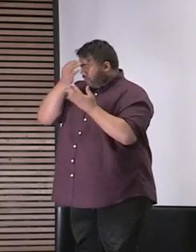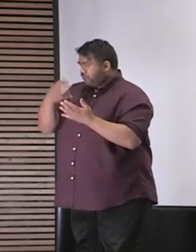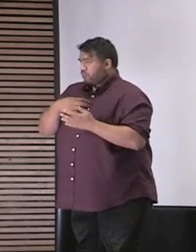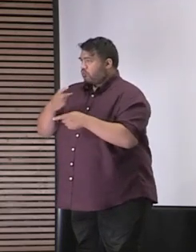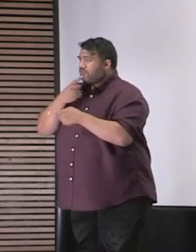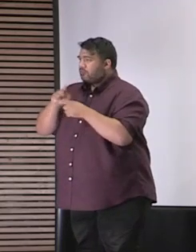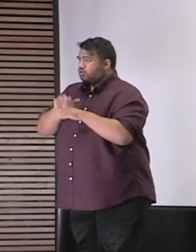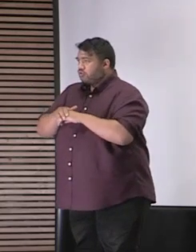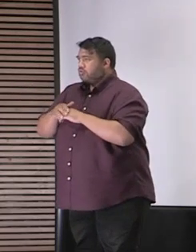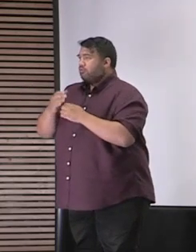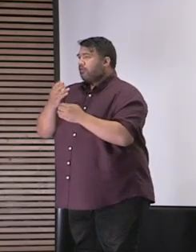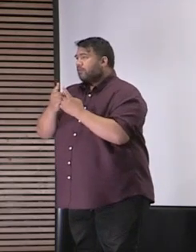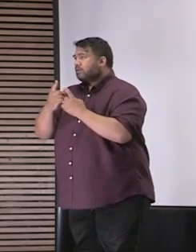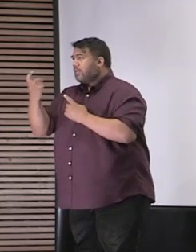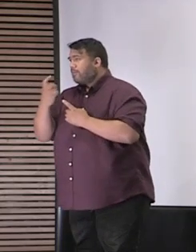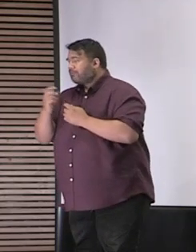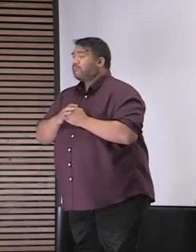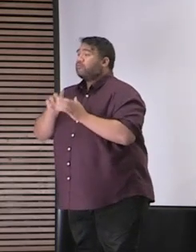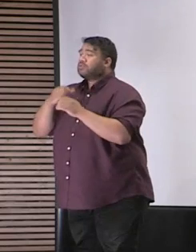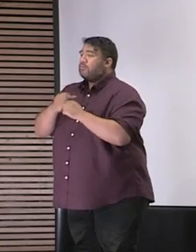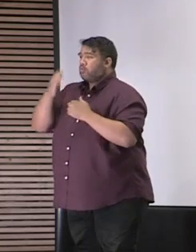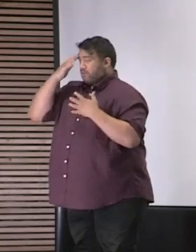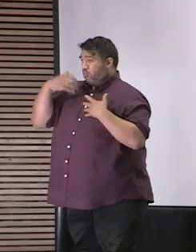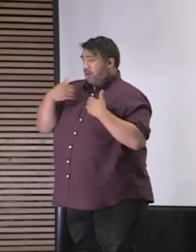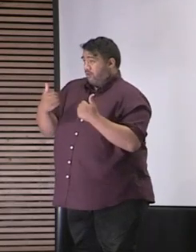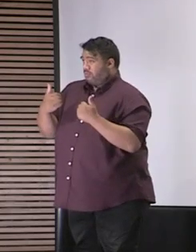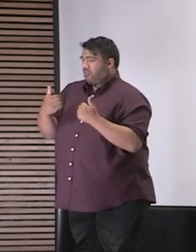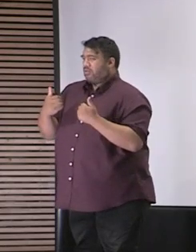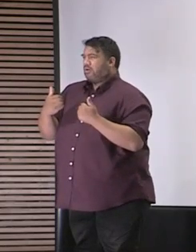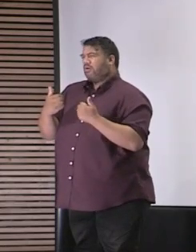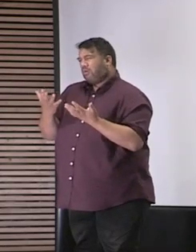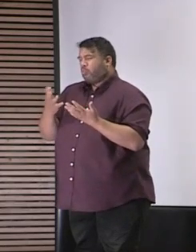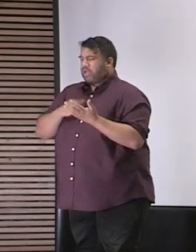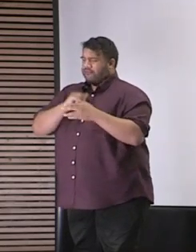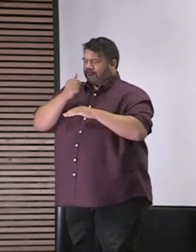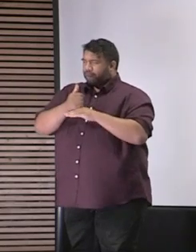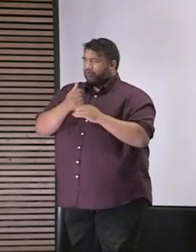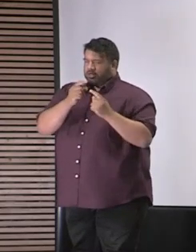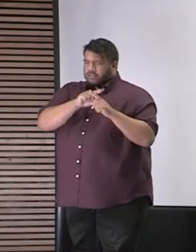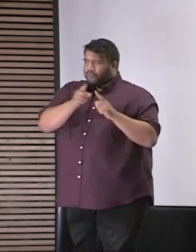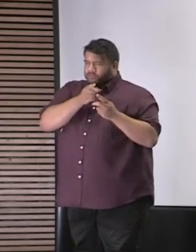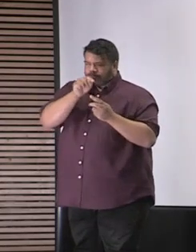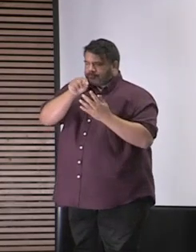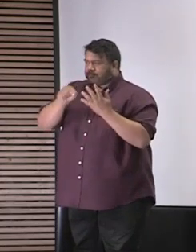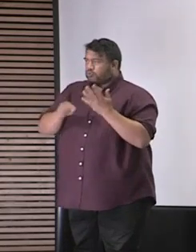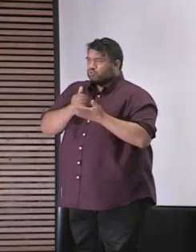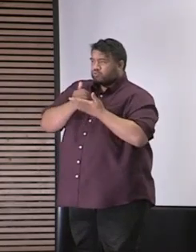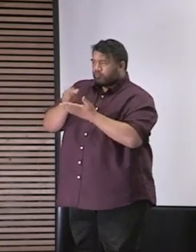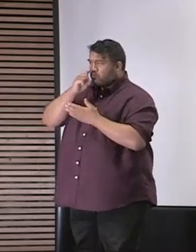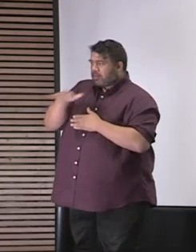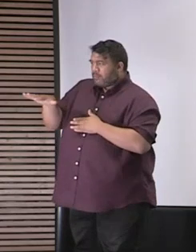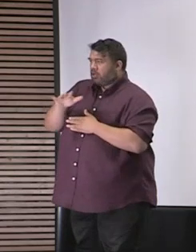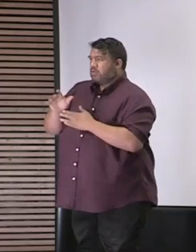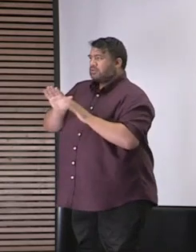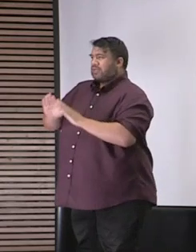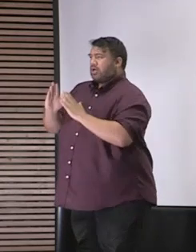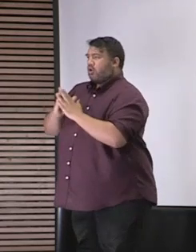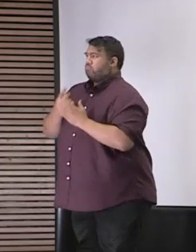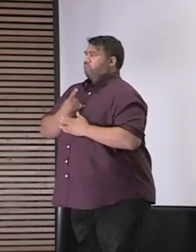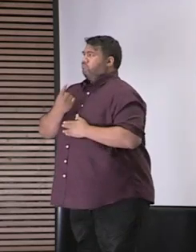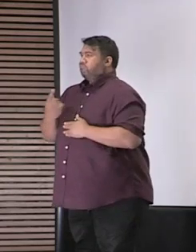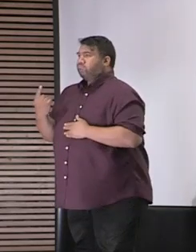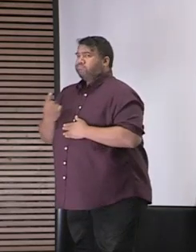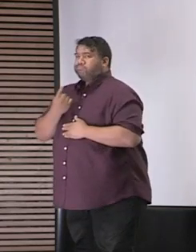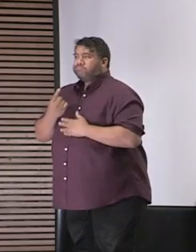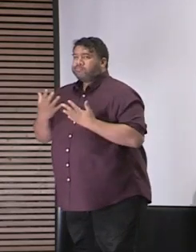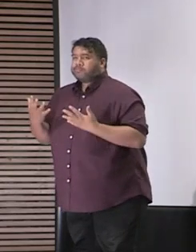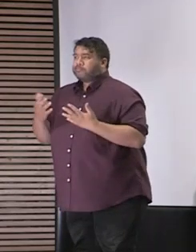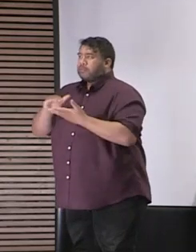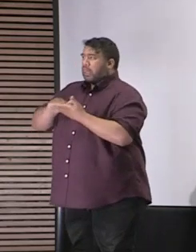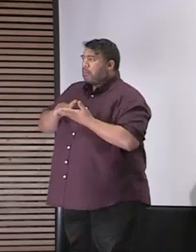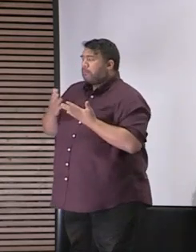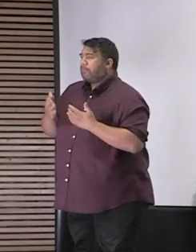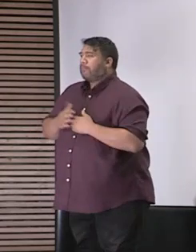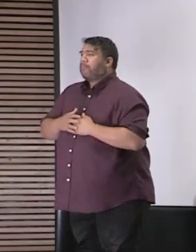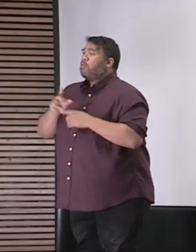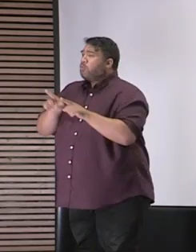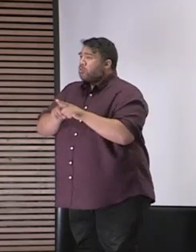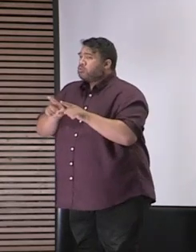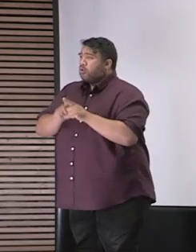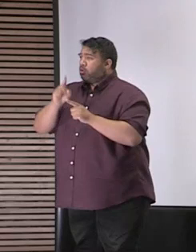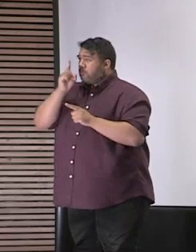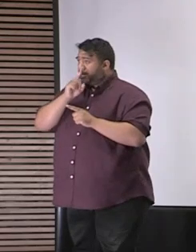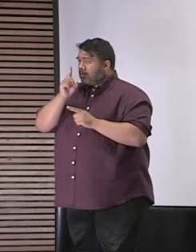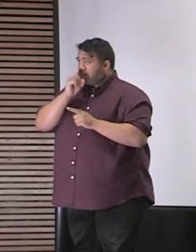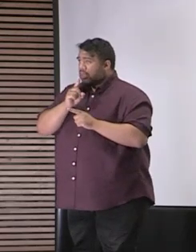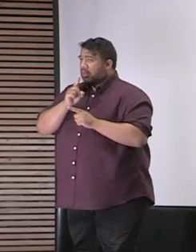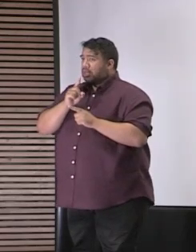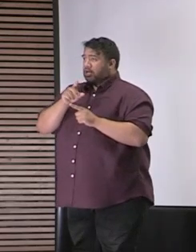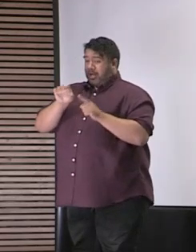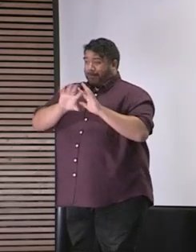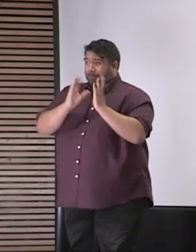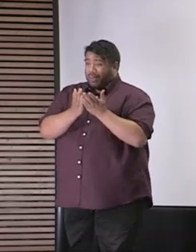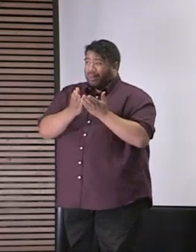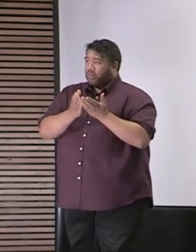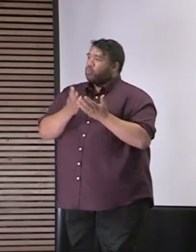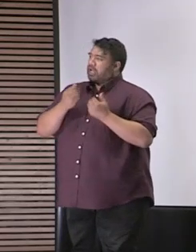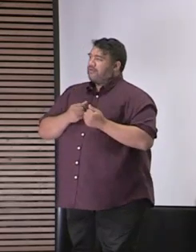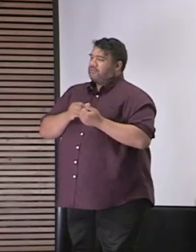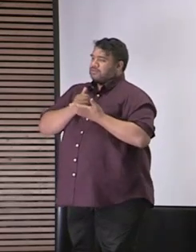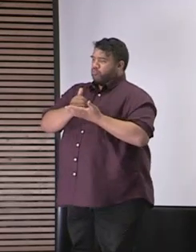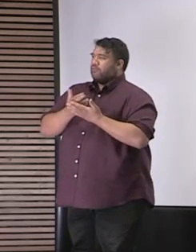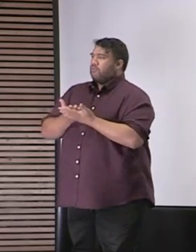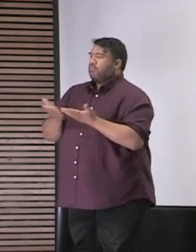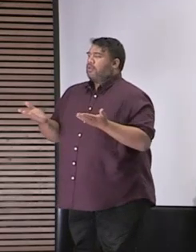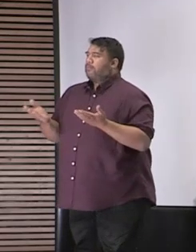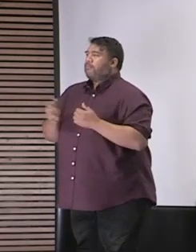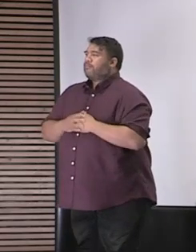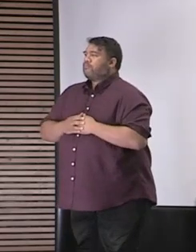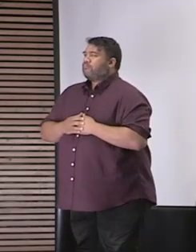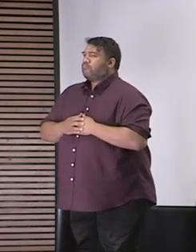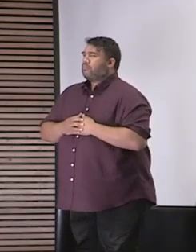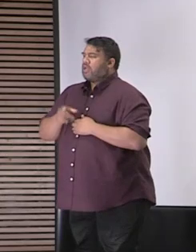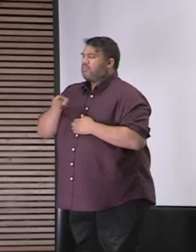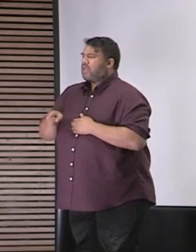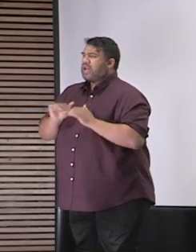realiza más de 2,000 llamadas